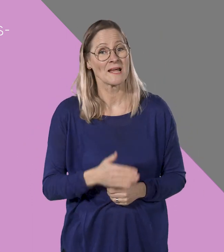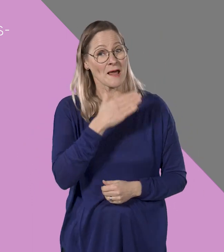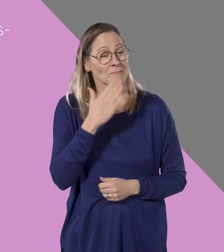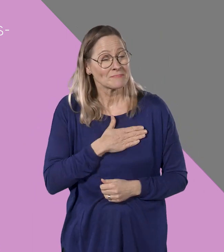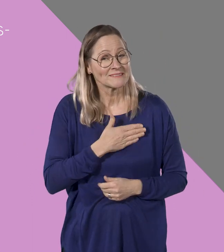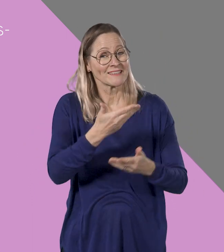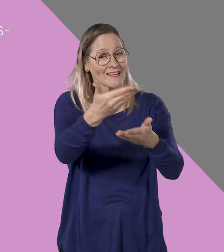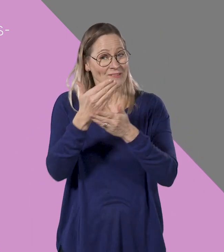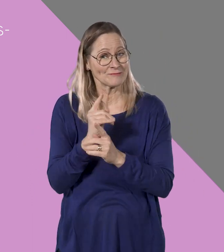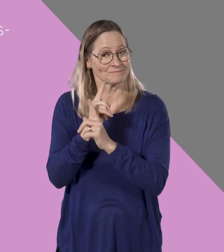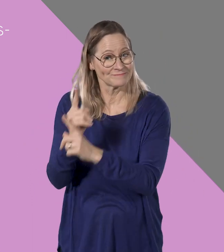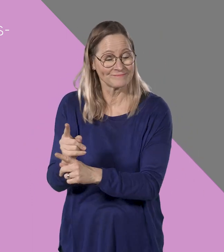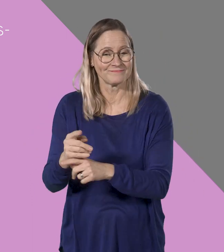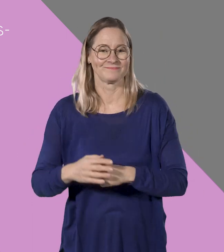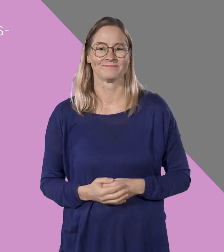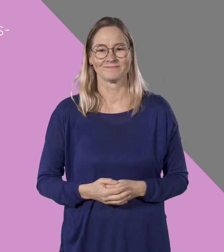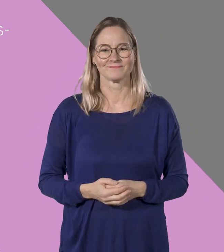Lämpimästi tervetuloa tilaisuuteen!